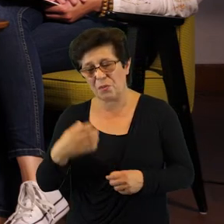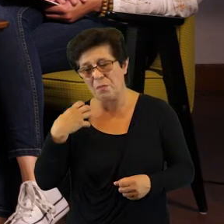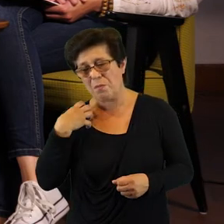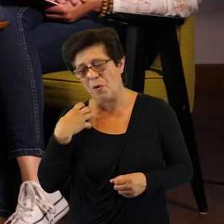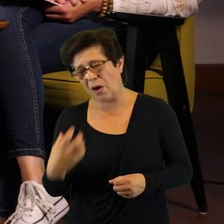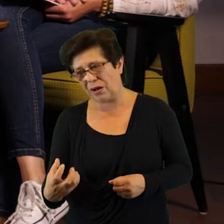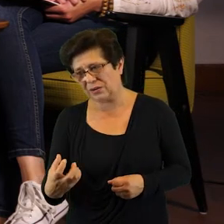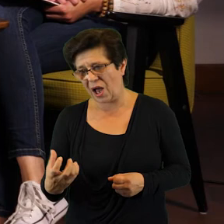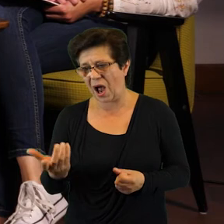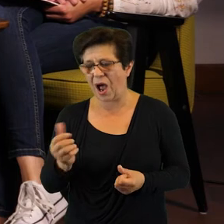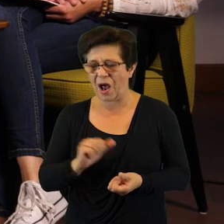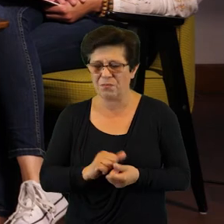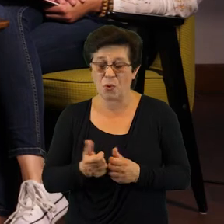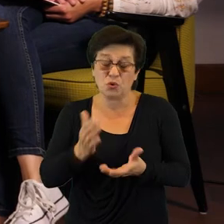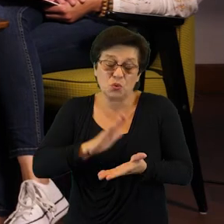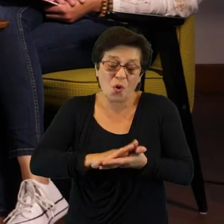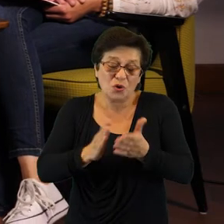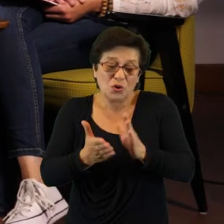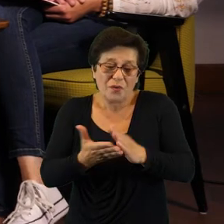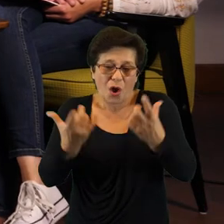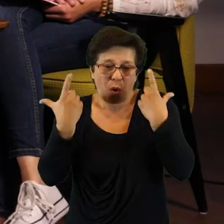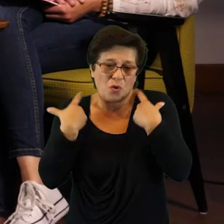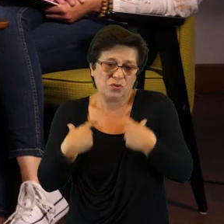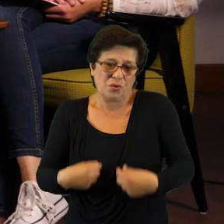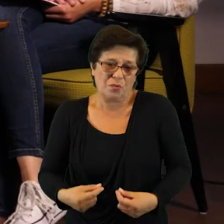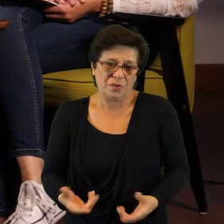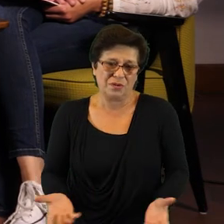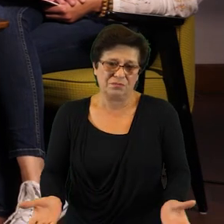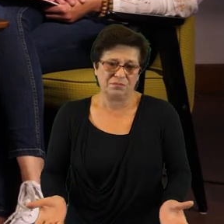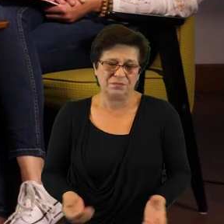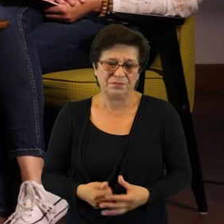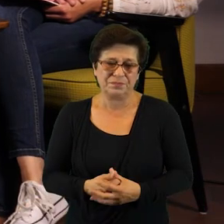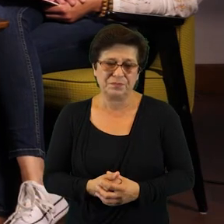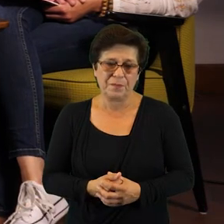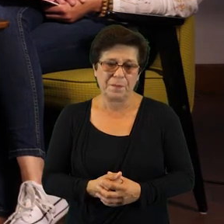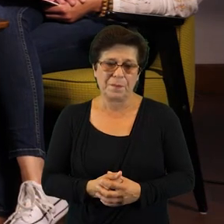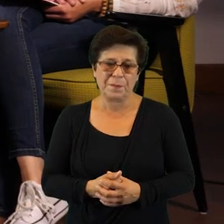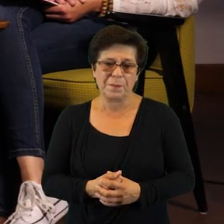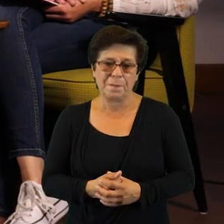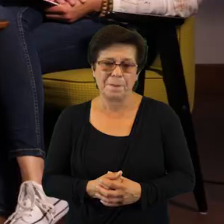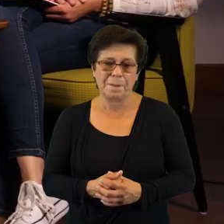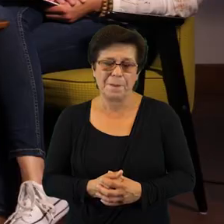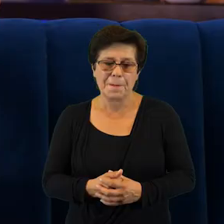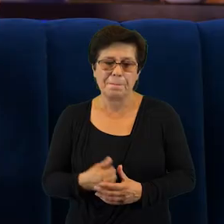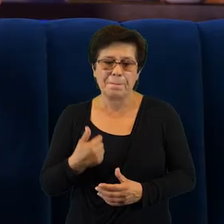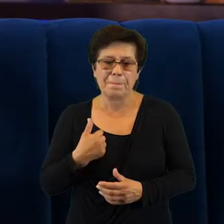Ja tylko dopowiem, bo nie dopowiedziałem, kiedy ja zrozumiałem ten pobyt Słonimskiego w Palestynie